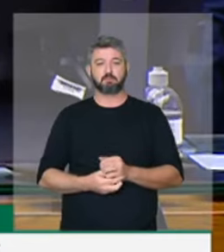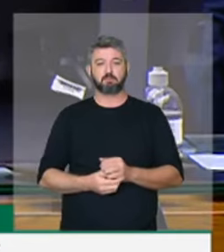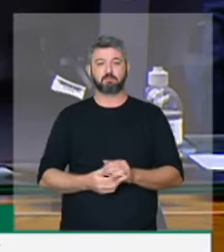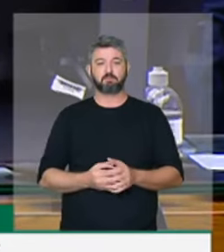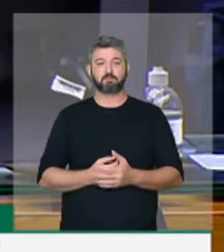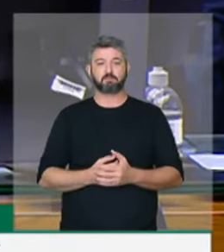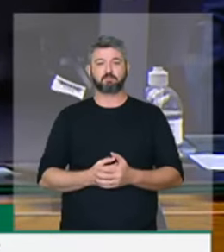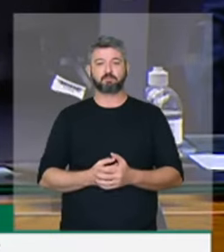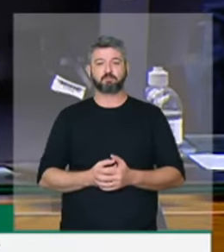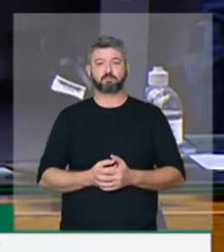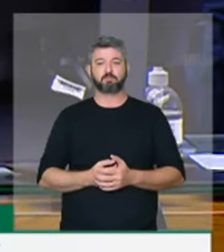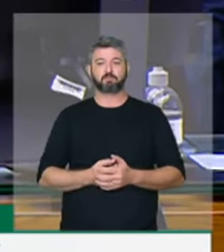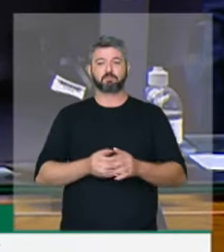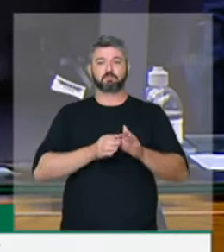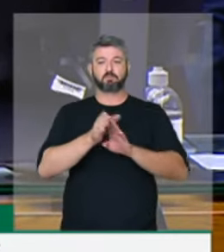PRESIDENTE, RAPIDAMENTE O PSD SIM, O PROJETO É FUNDAMENTAL.